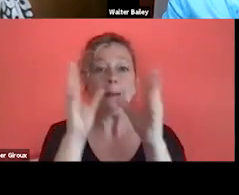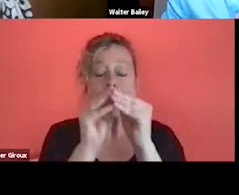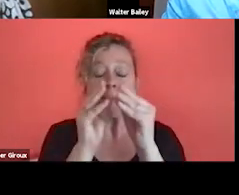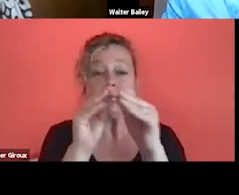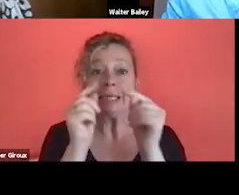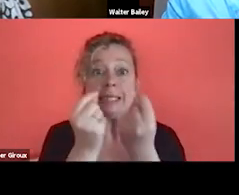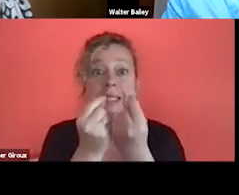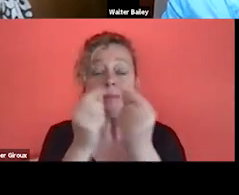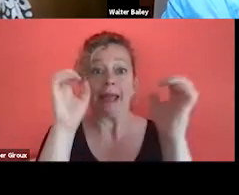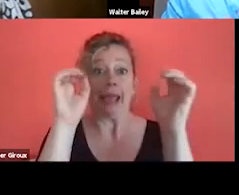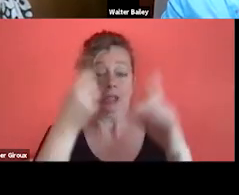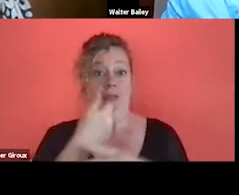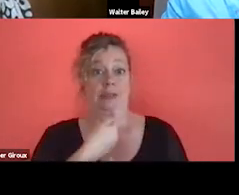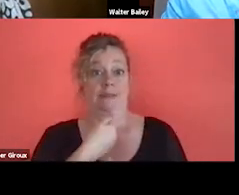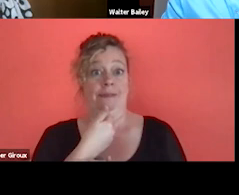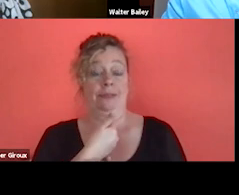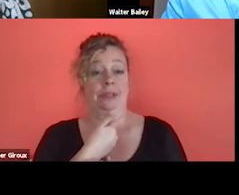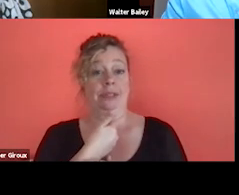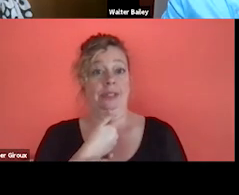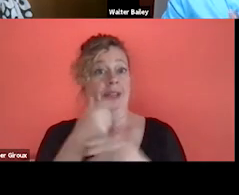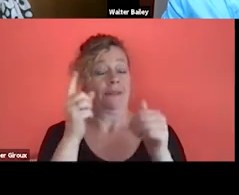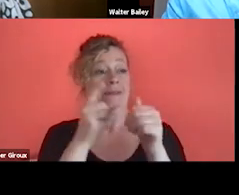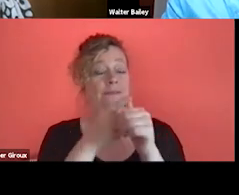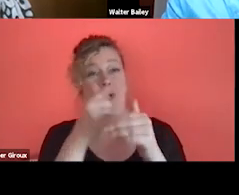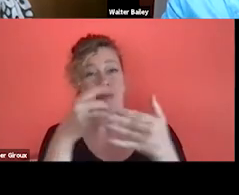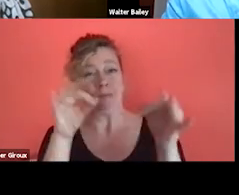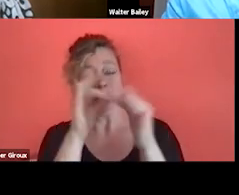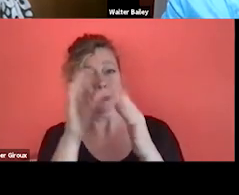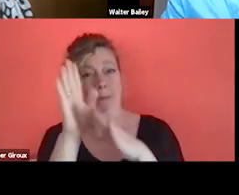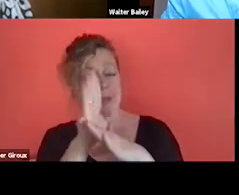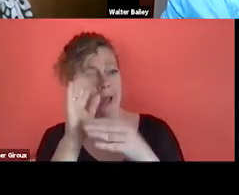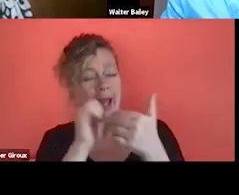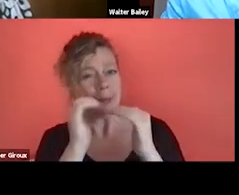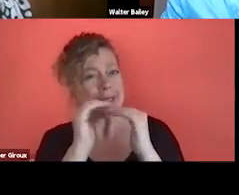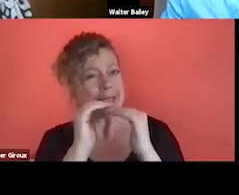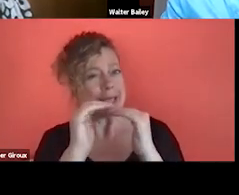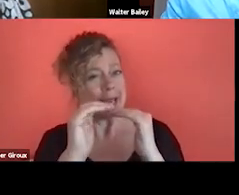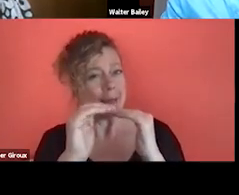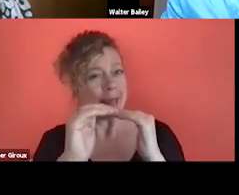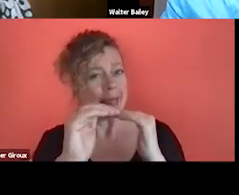teníamos que educarnos a nosotros mismos. Y la primera orden del día fue ¿cómo podemos estabilizarnos y cómo podemos obtener información